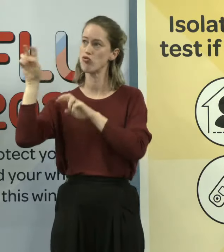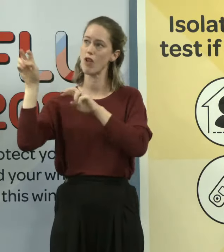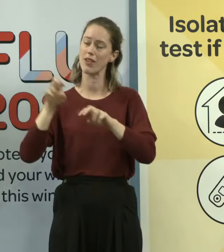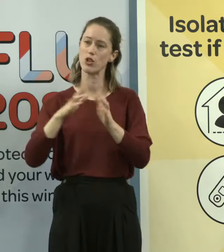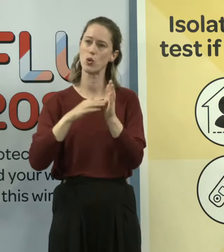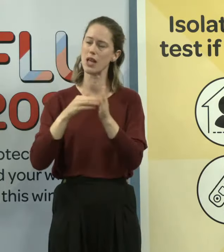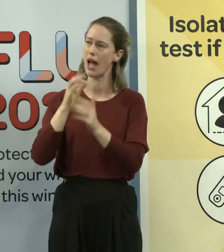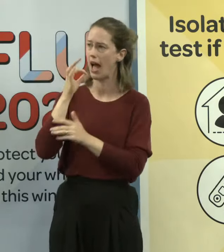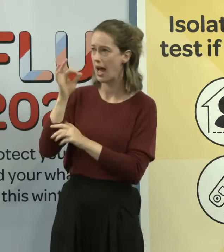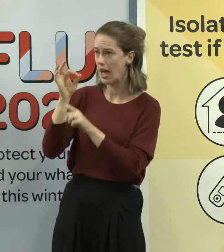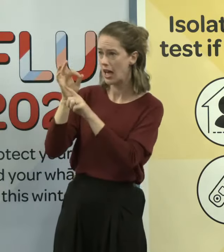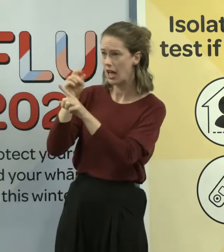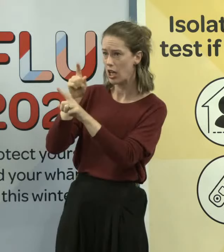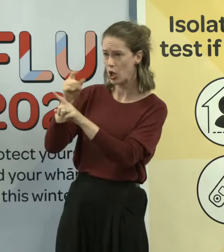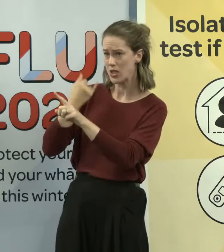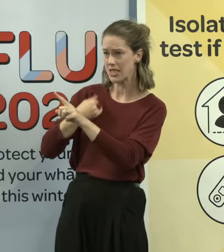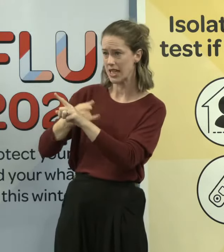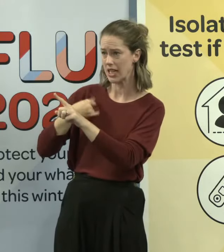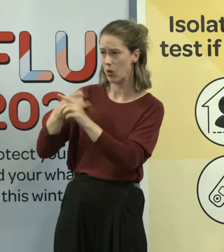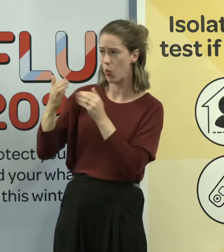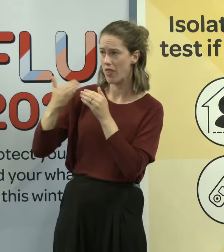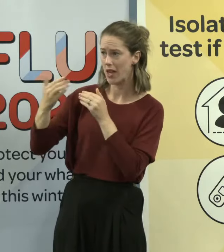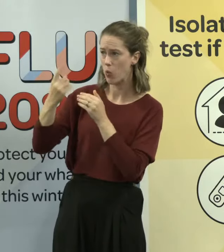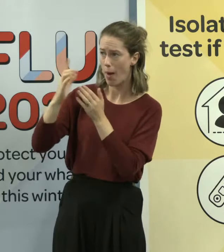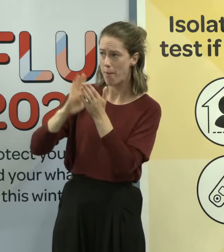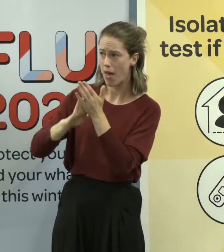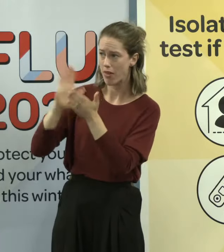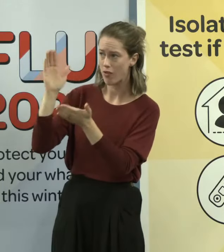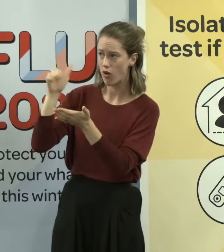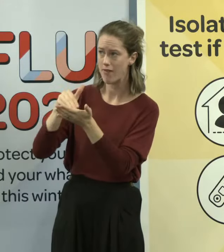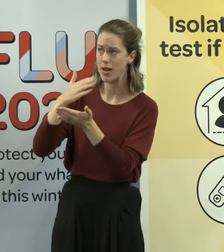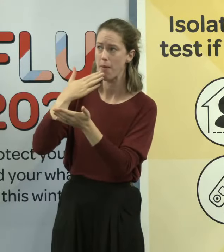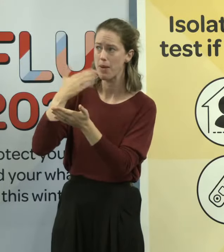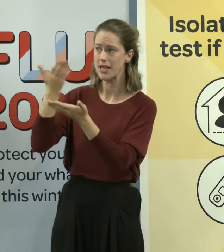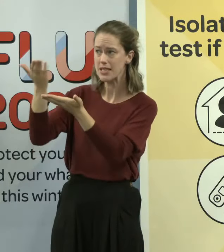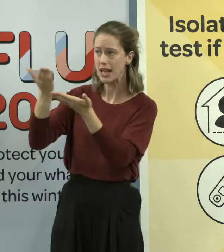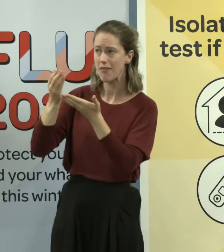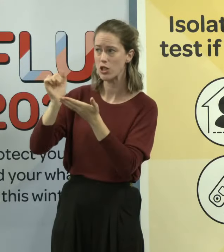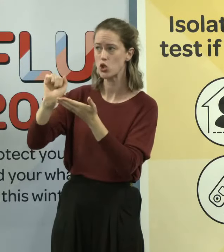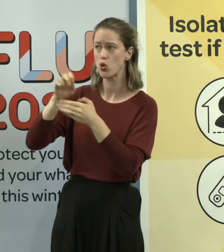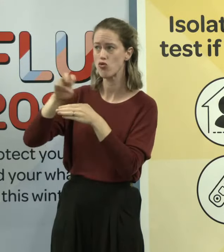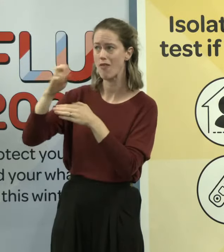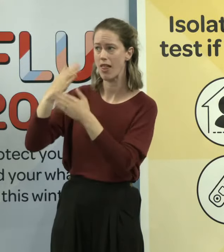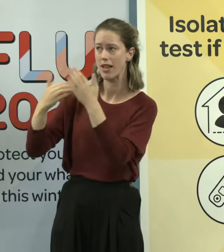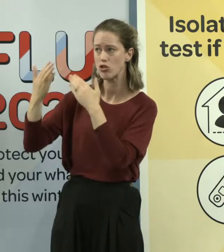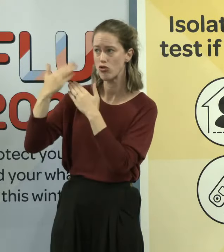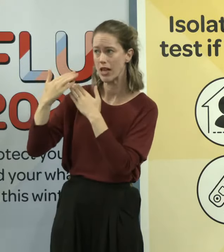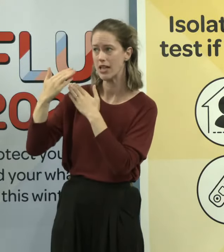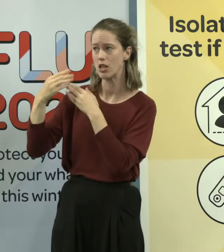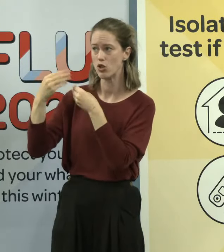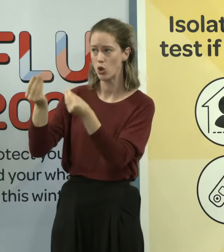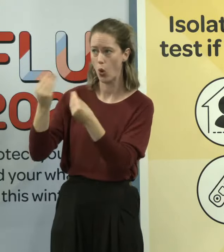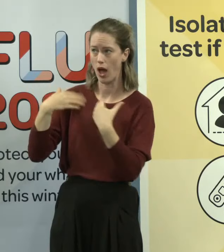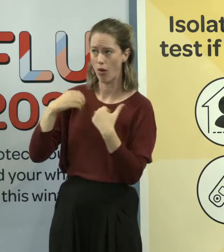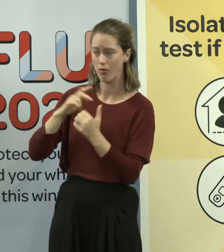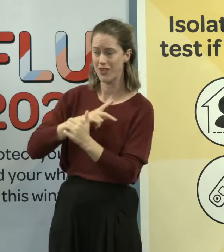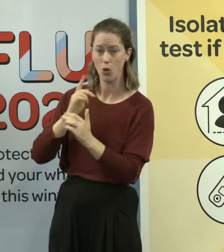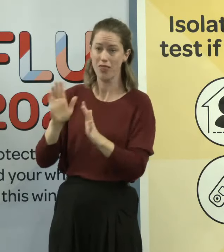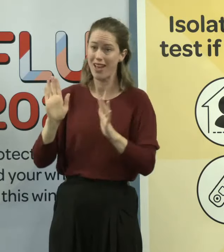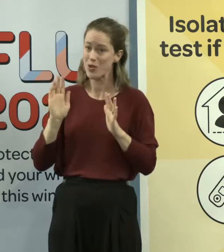2000 nga keehi puta noa i te ao,